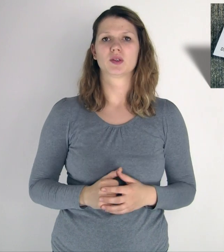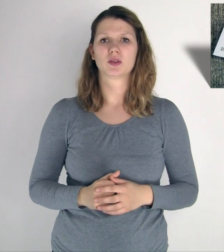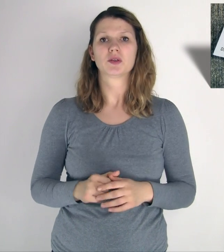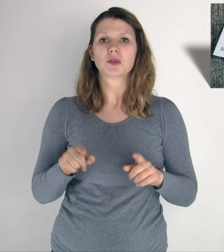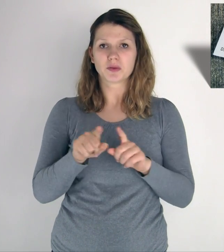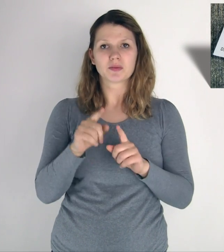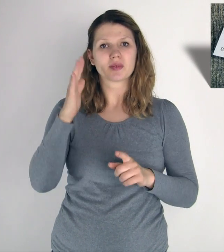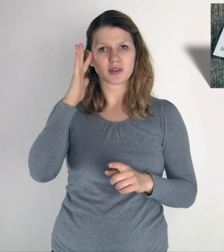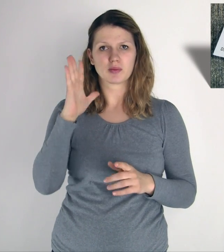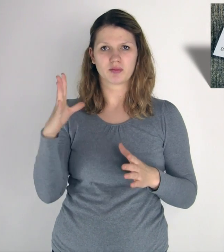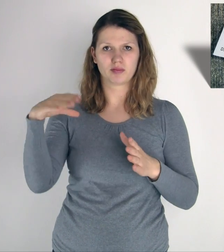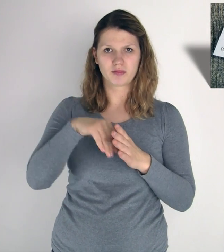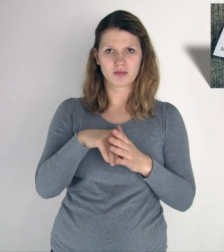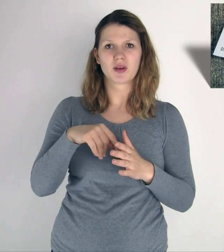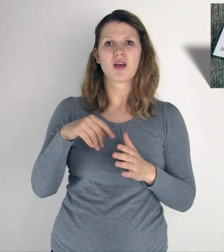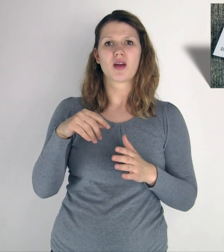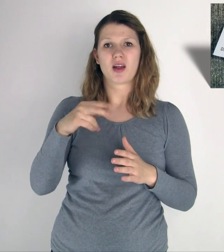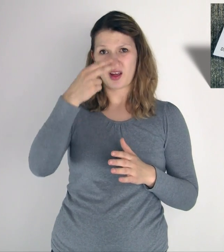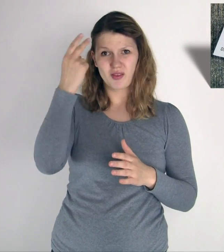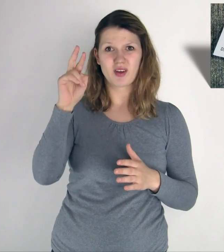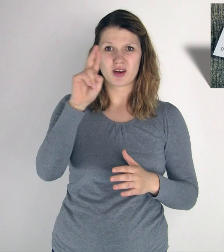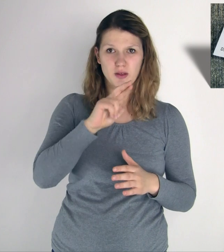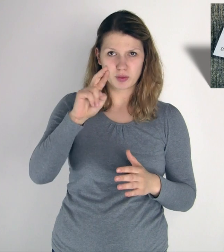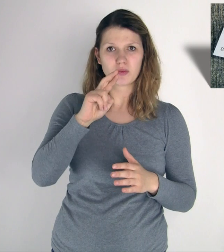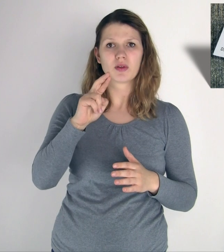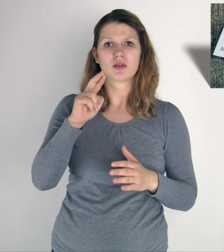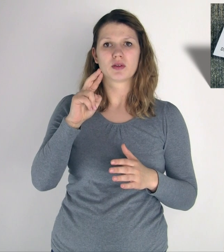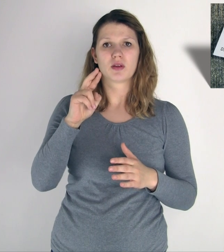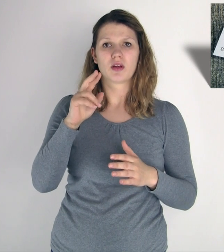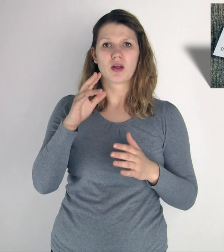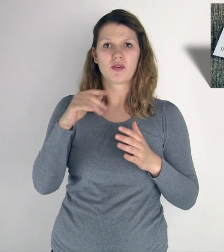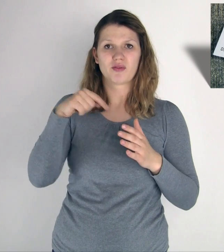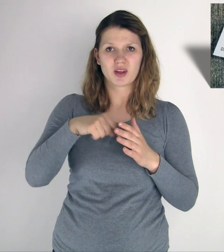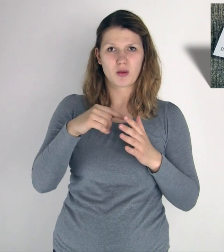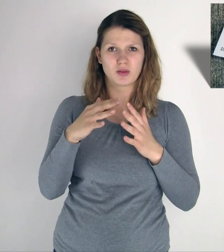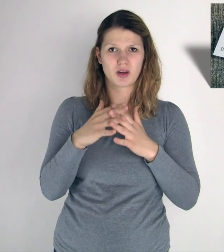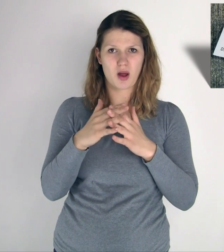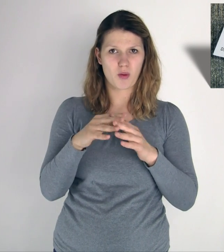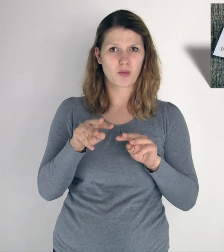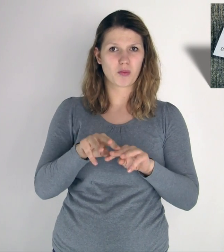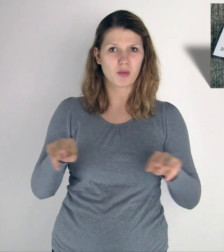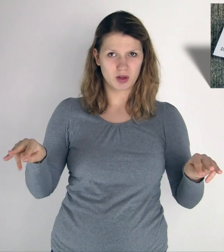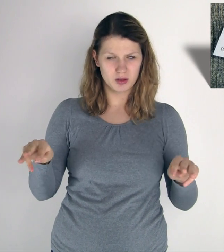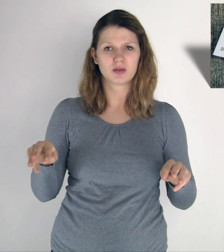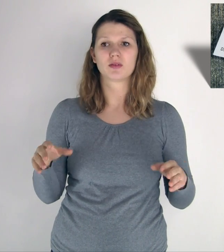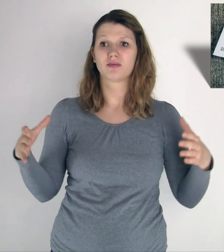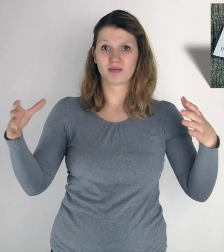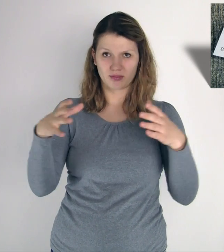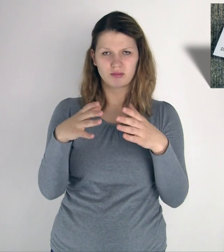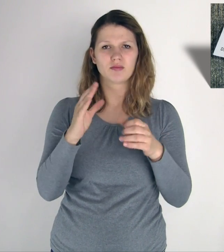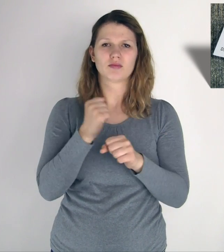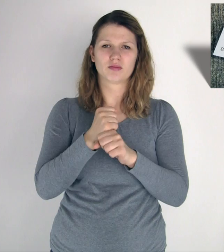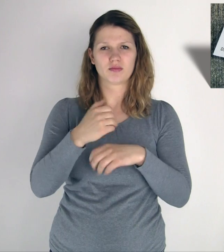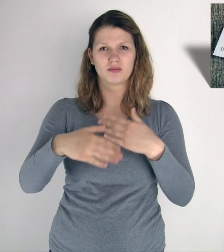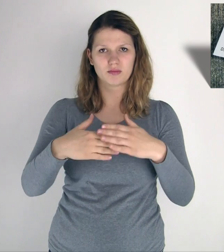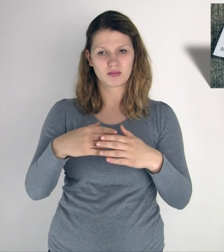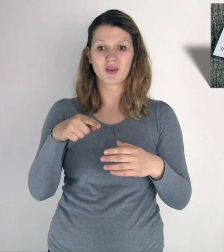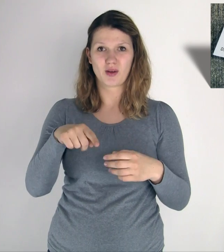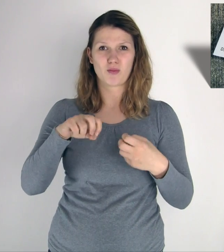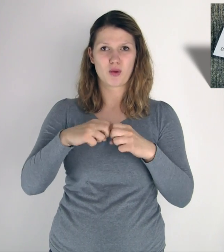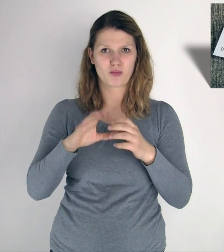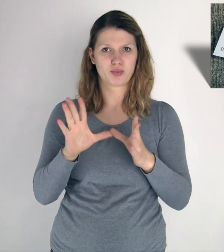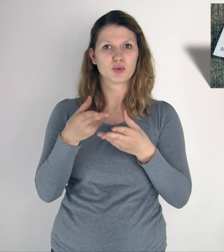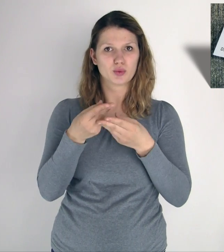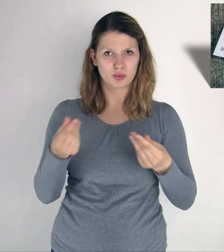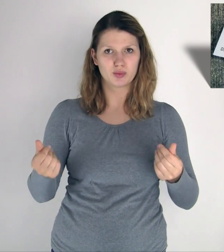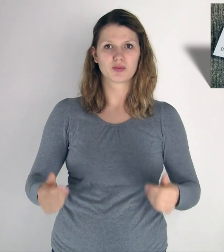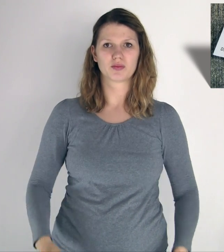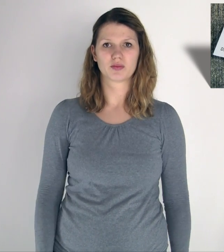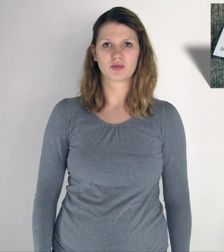Taip pat svarstoma įtraukti LR Vidaus reikalų ministeriją, kad ši problema ateityje būtų išspręsta.